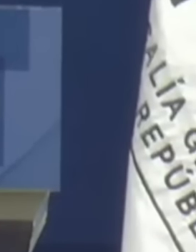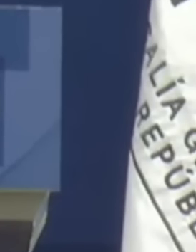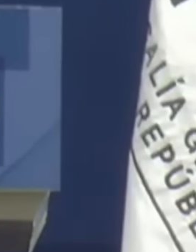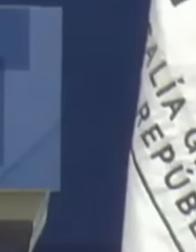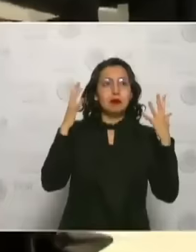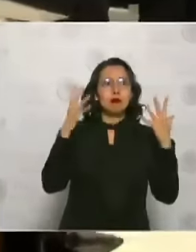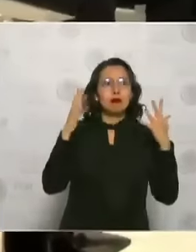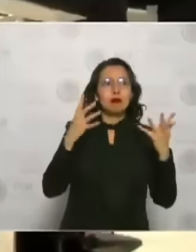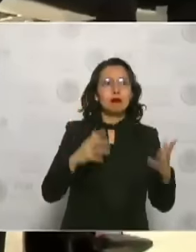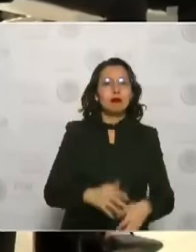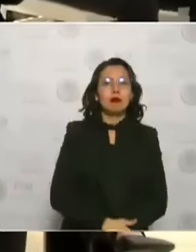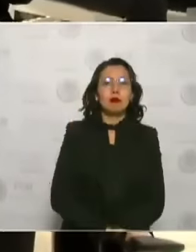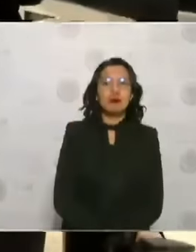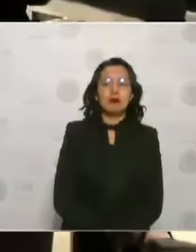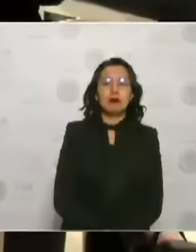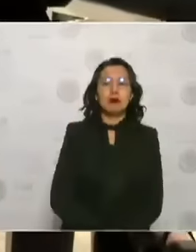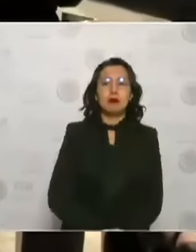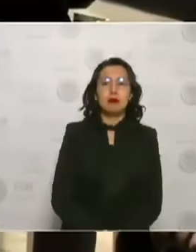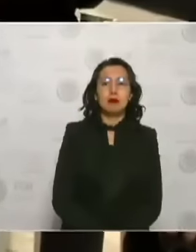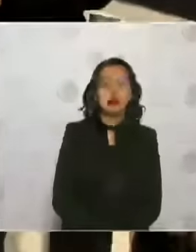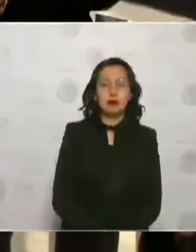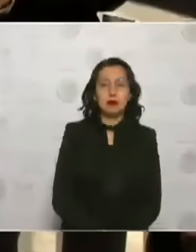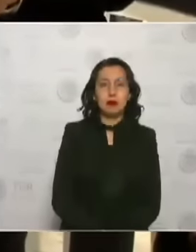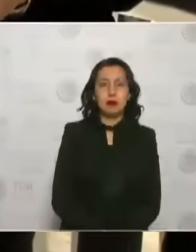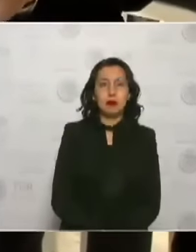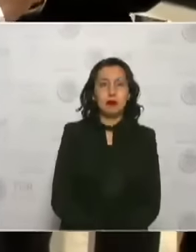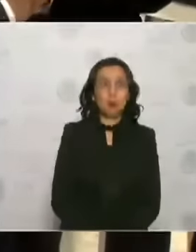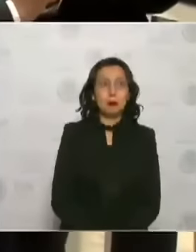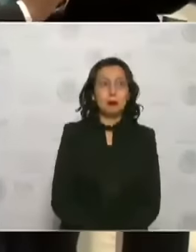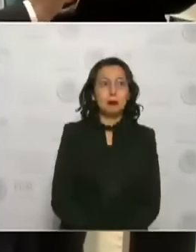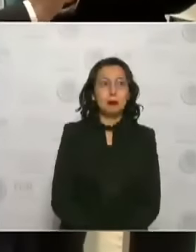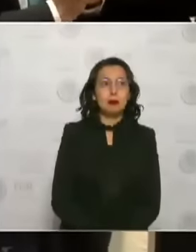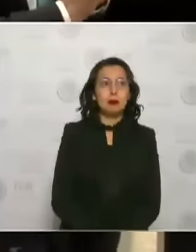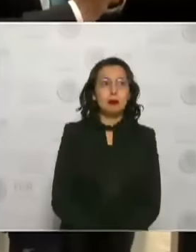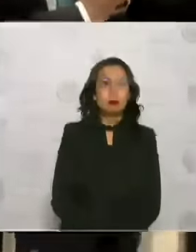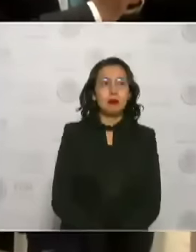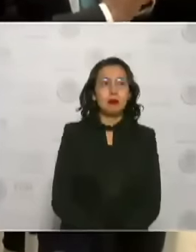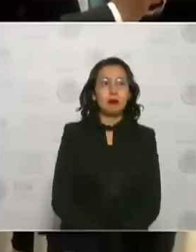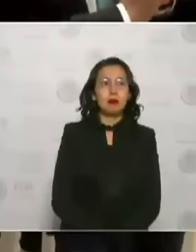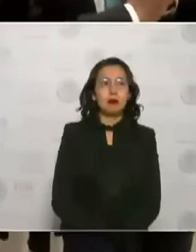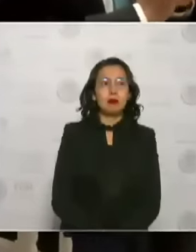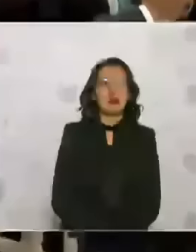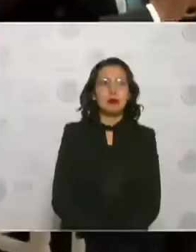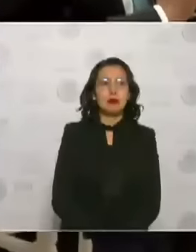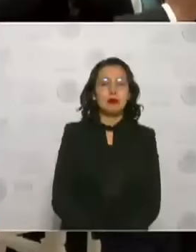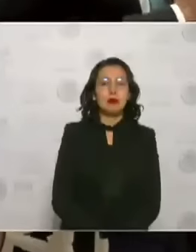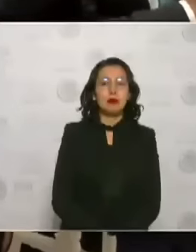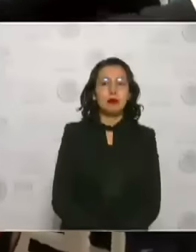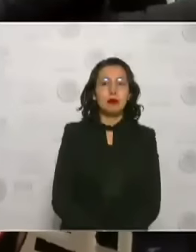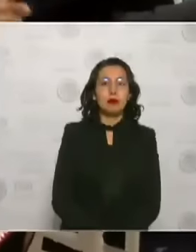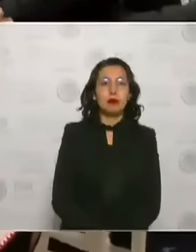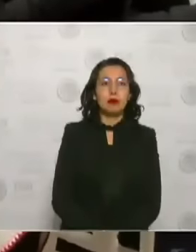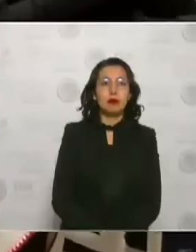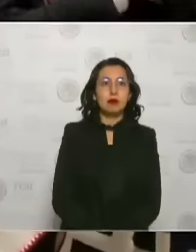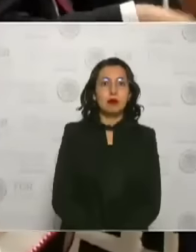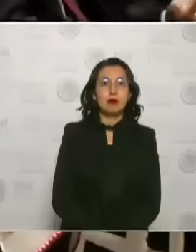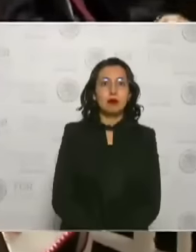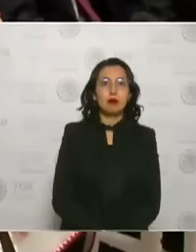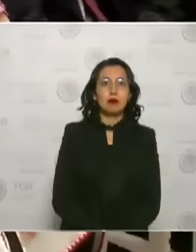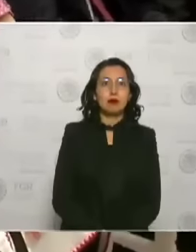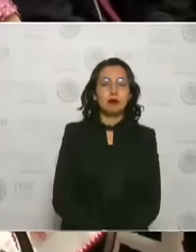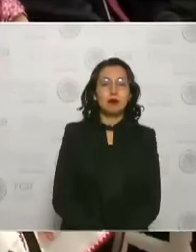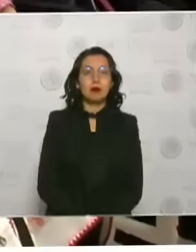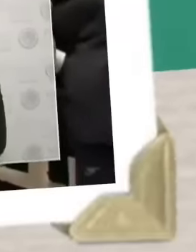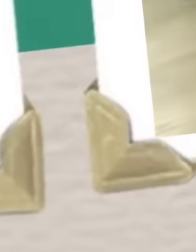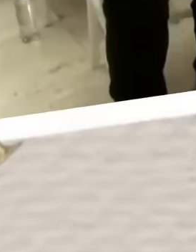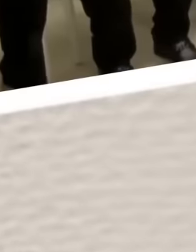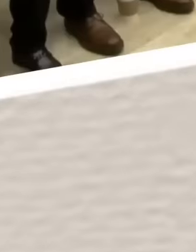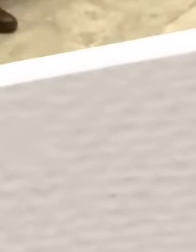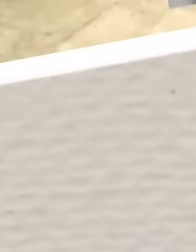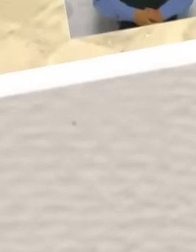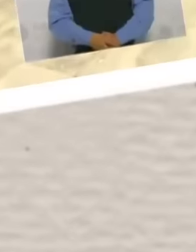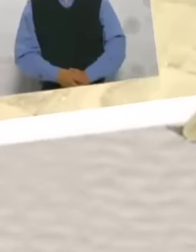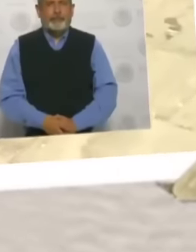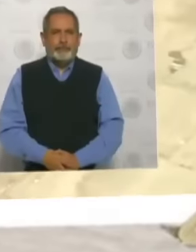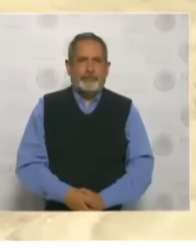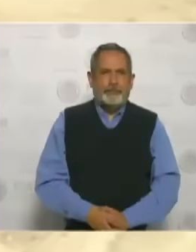discurso no solo marca un rumbo, sino que ha hecho temblar a quienes se creían intocables.